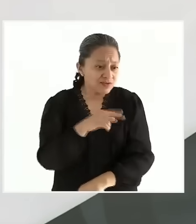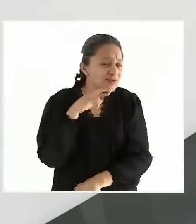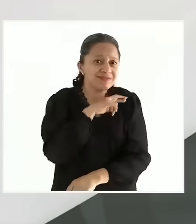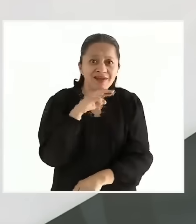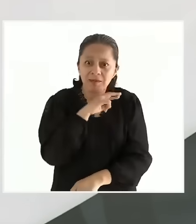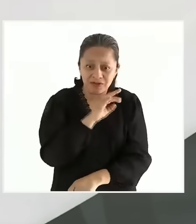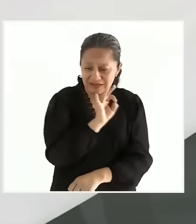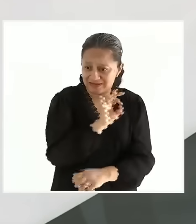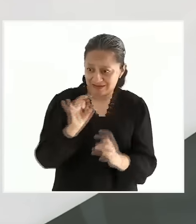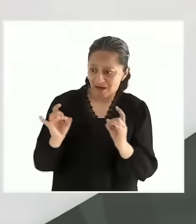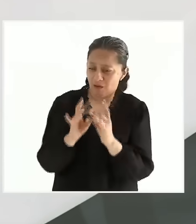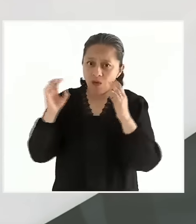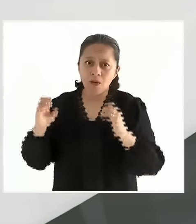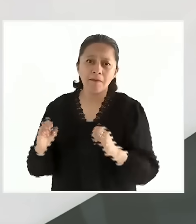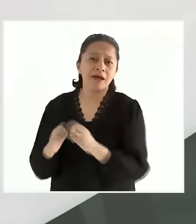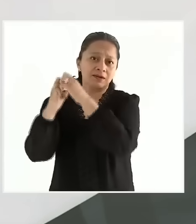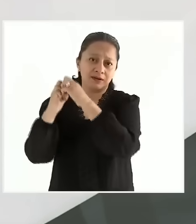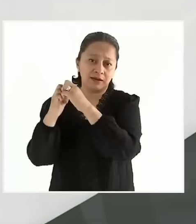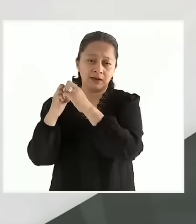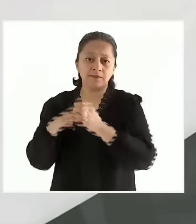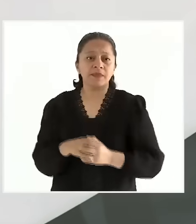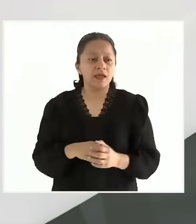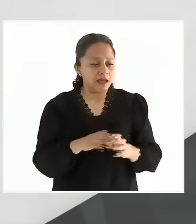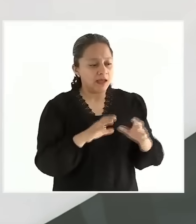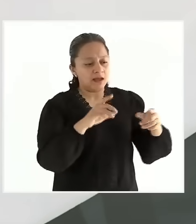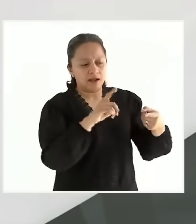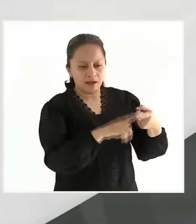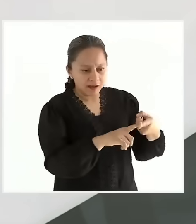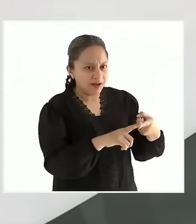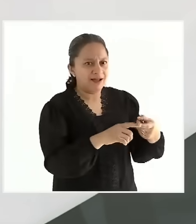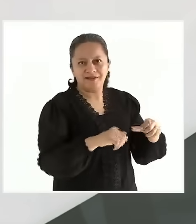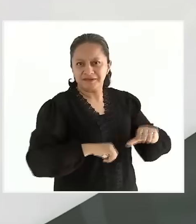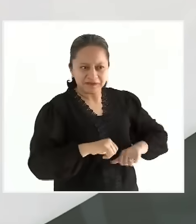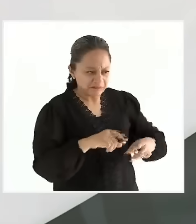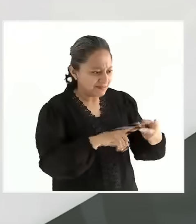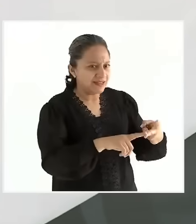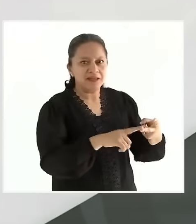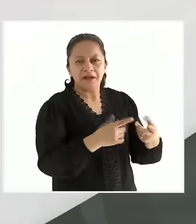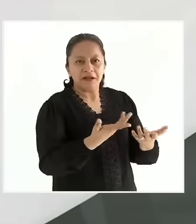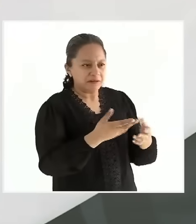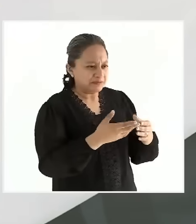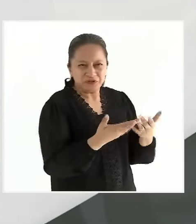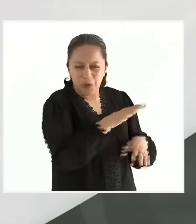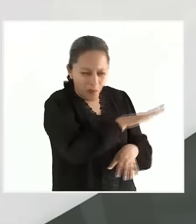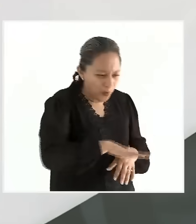emergencia. El cuerpo operativo técnico de trabajadores de la CFE es invaluable para este